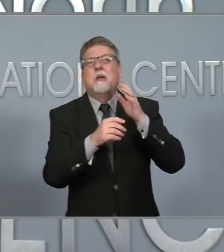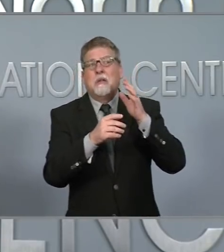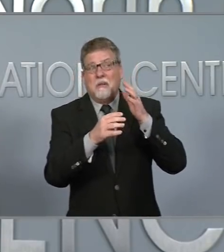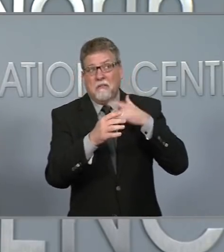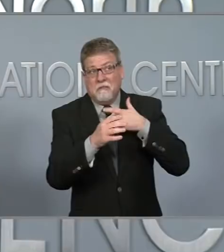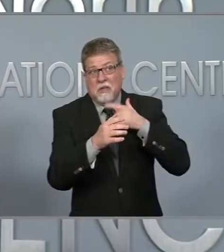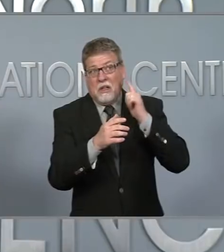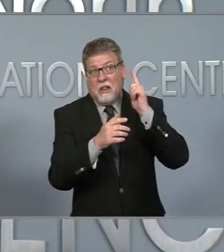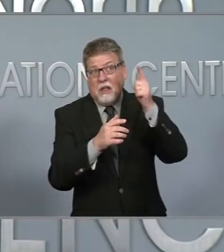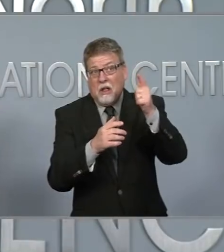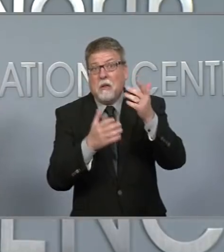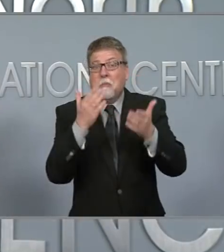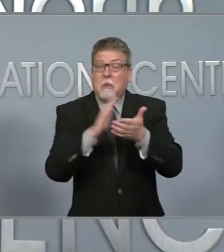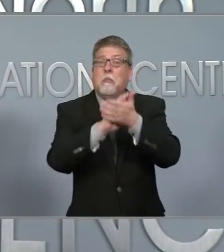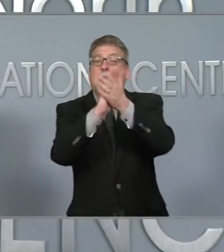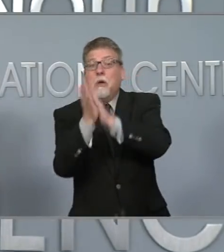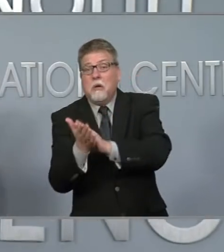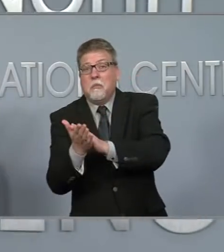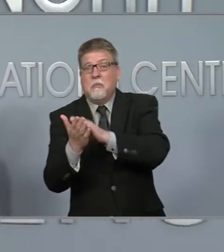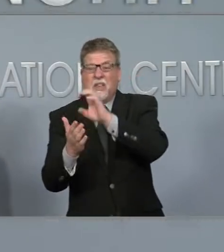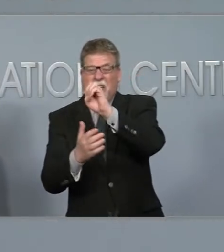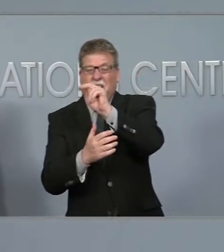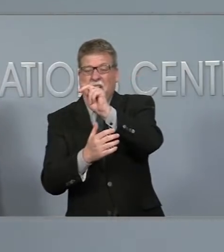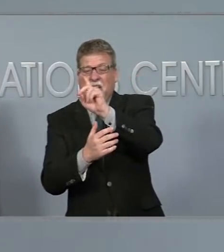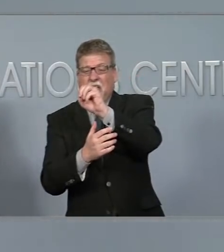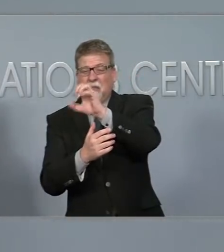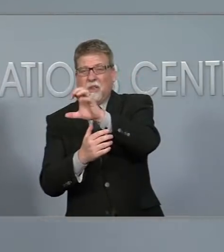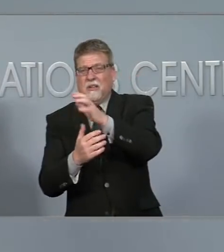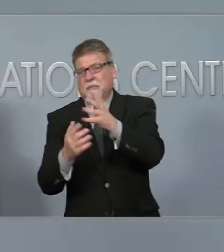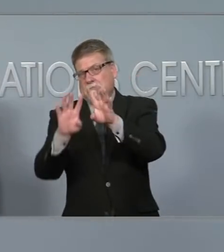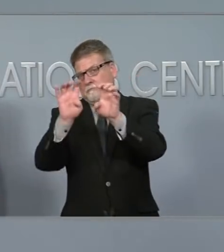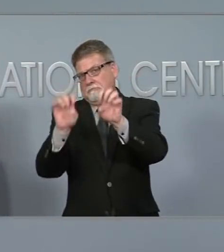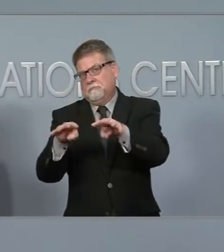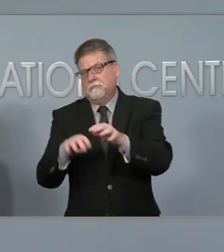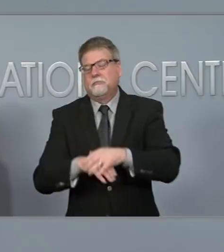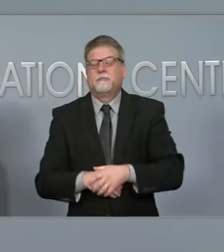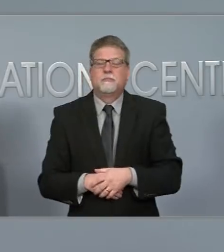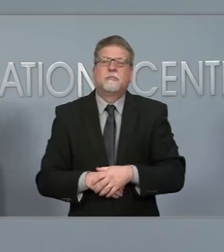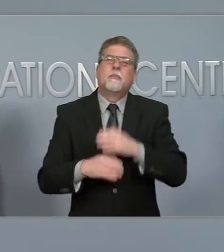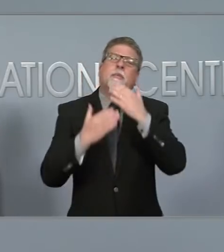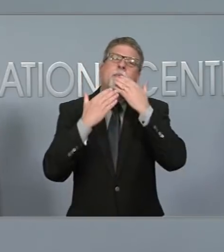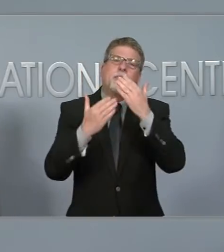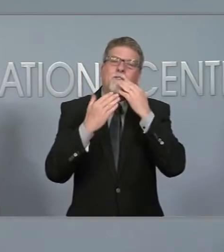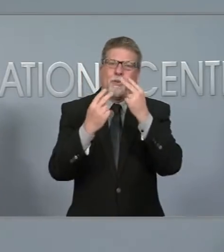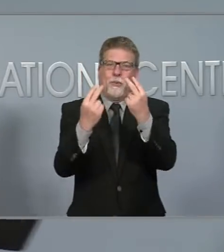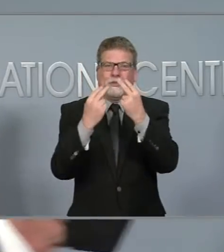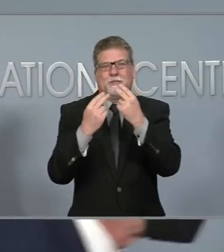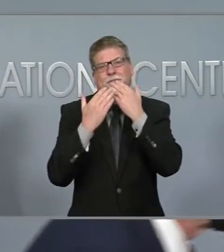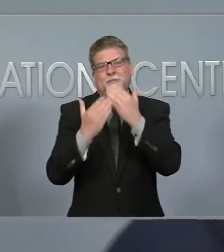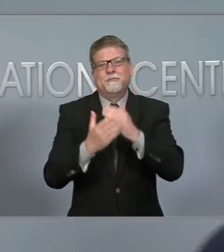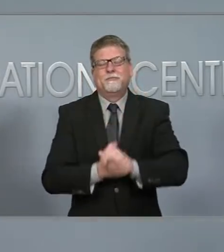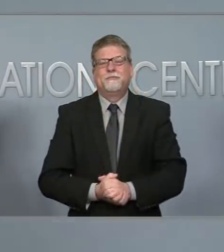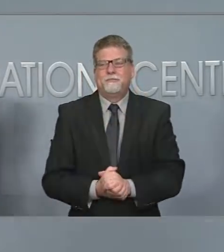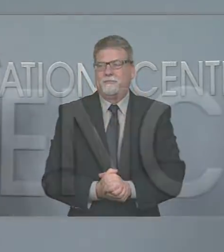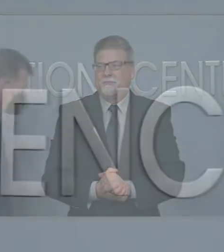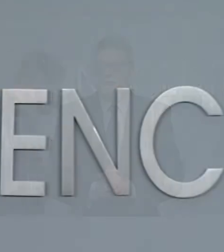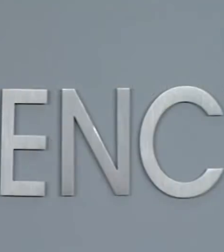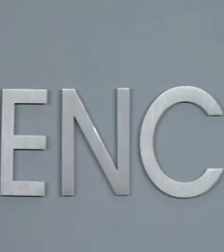las vacunas y continuaremos